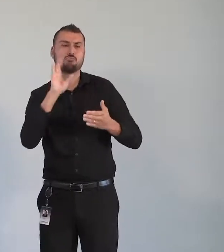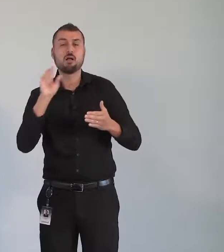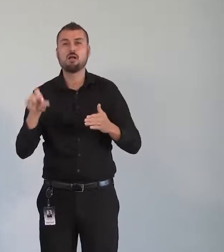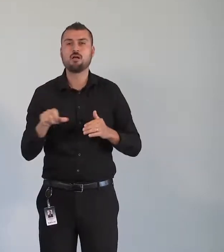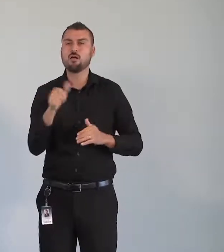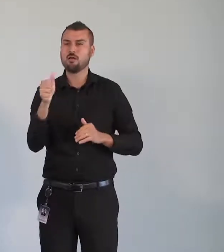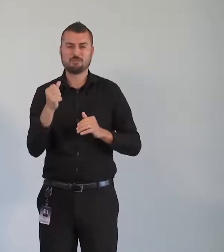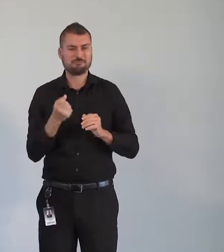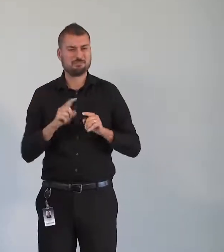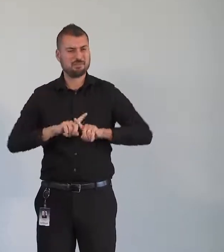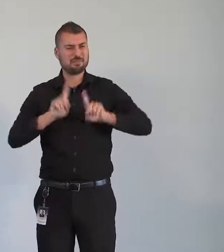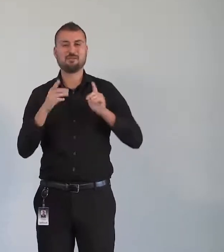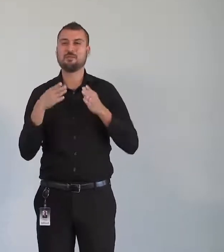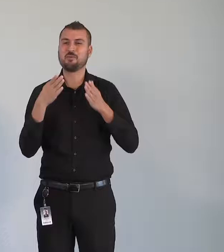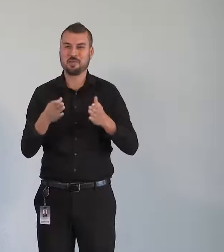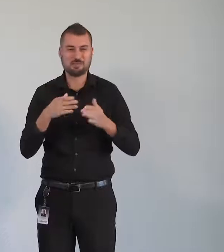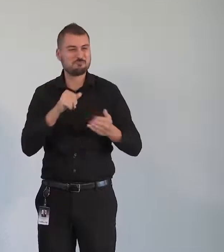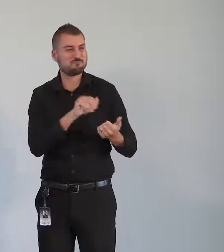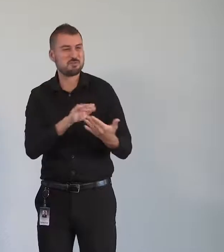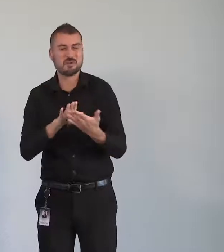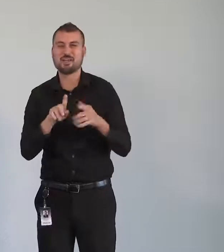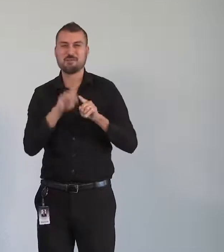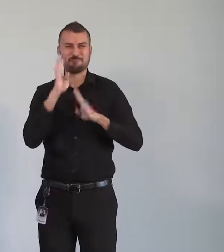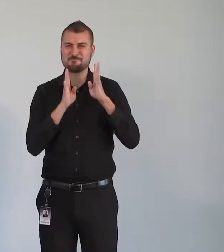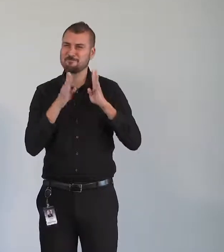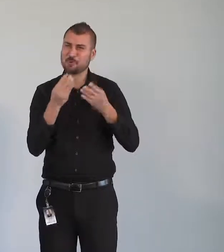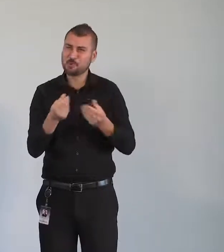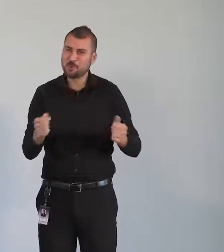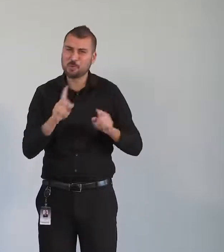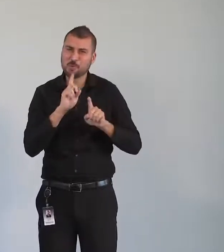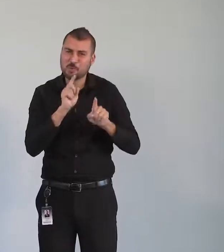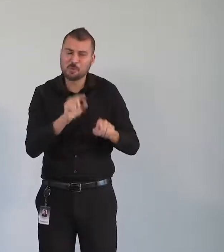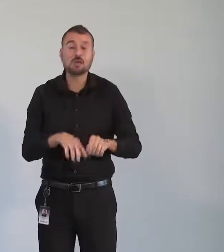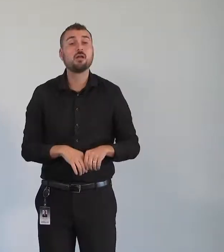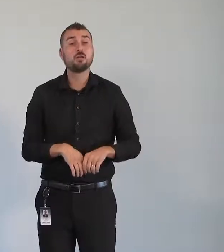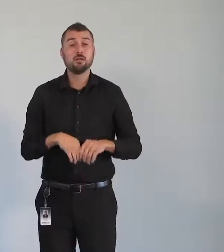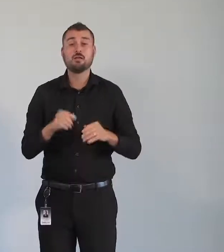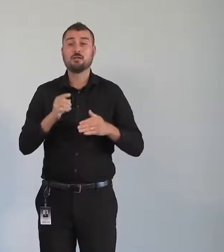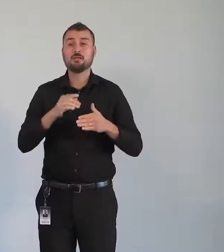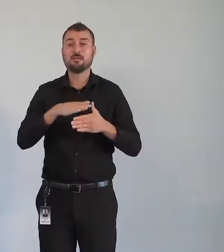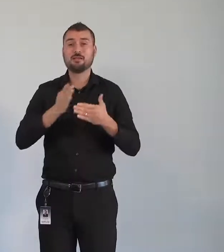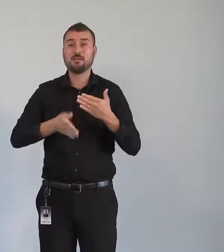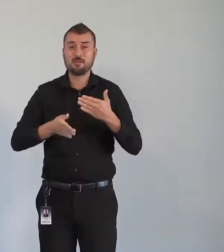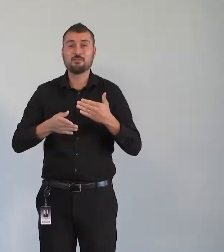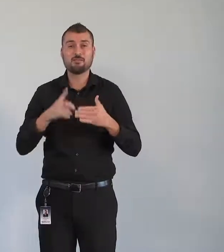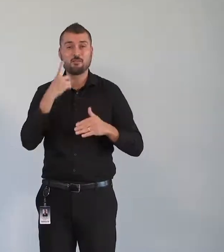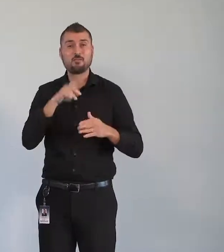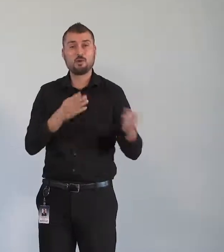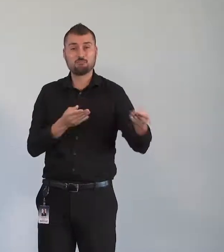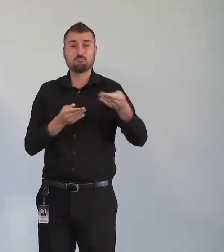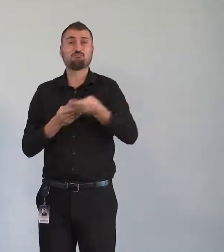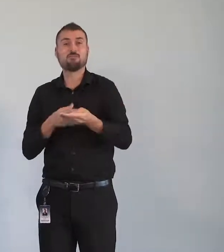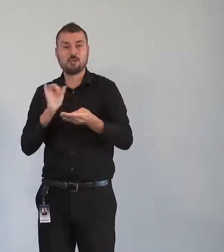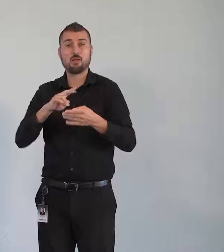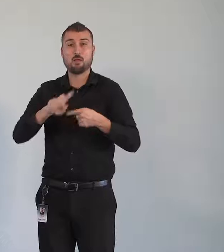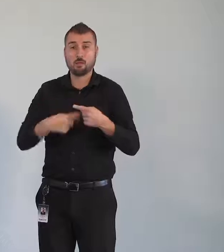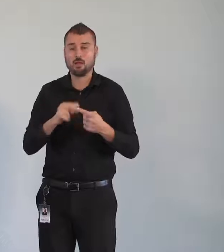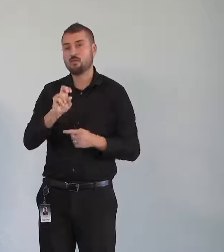enfoques no convencionales y soluciones innovadoras. La fecha límite para las presentaciones es noviembre. 7. Envíe